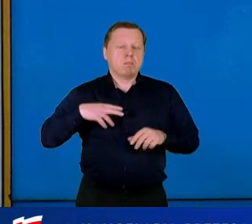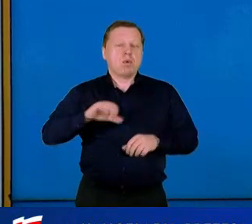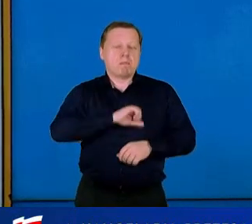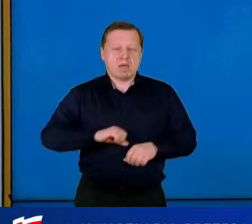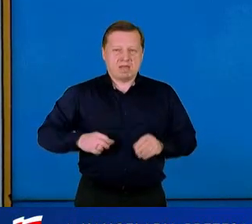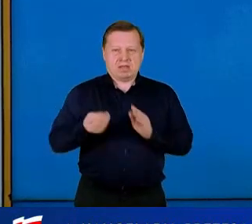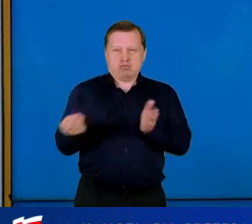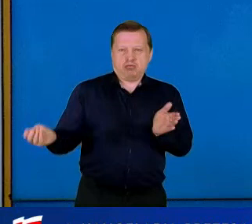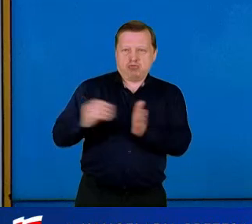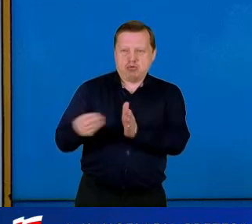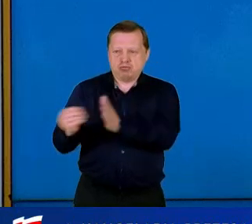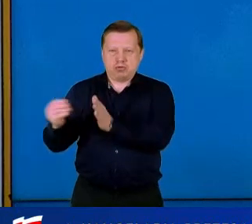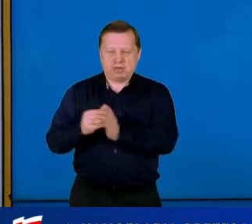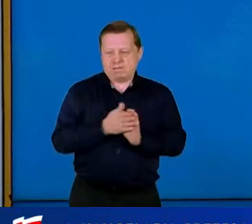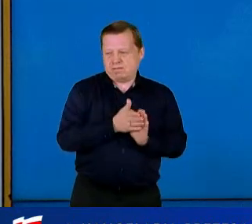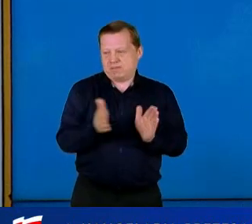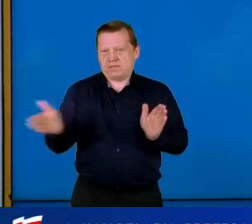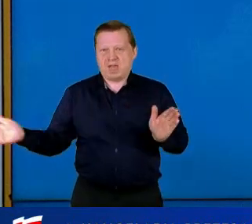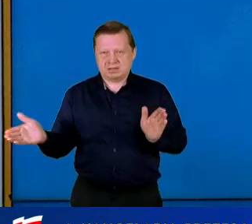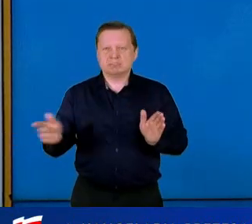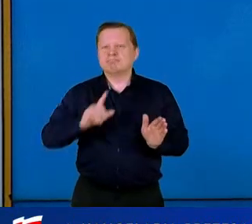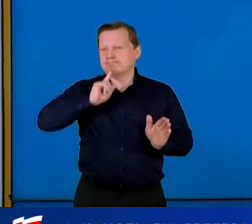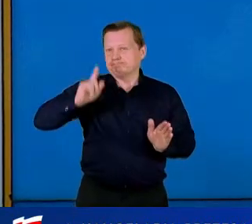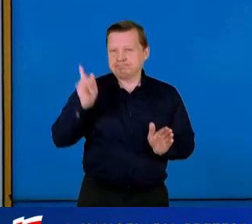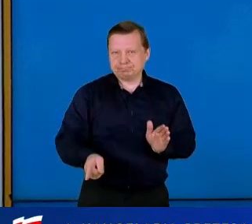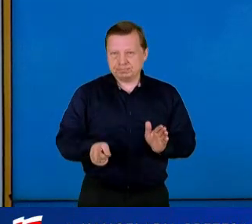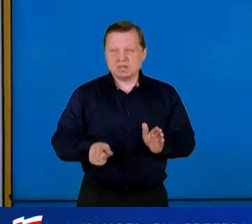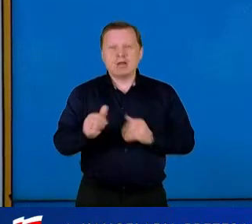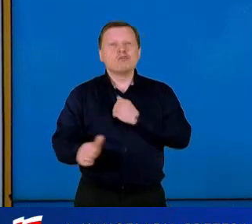Stosowane są bardzo szerokie zalecenia, a najlepszym dowodem na to jest to,